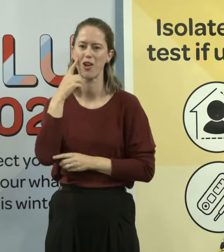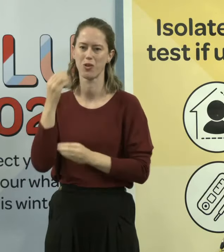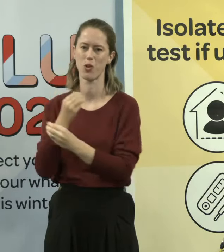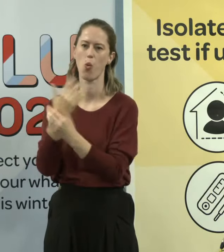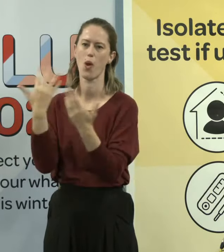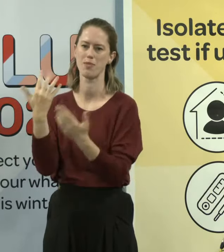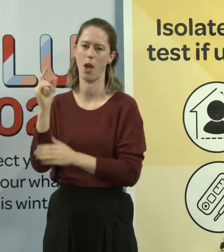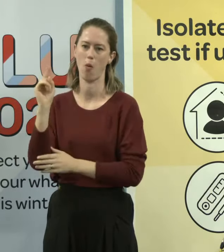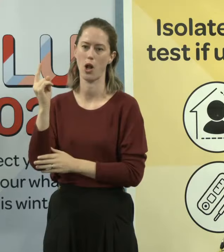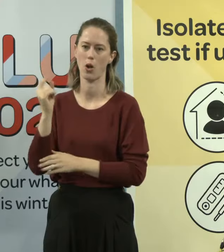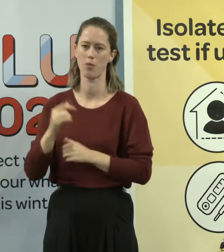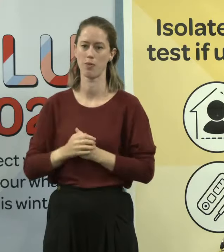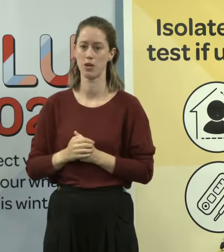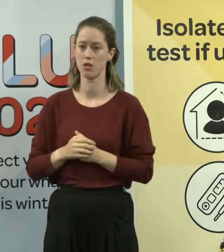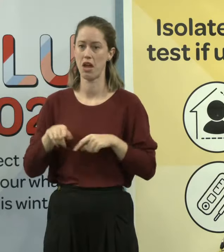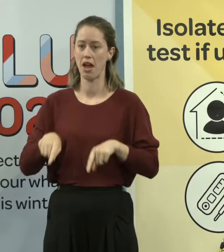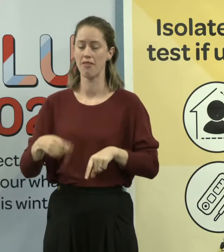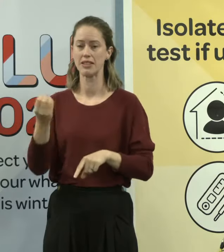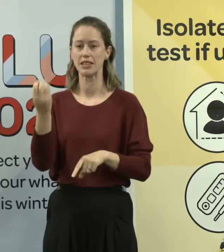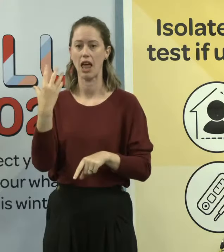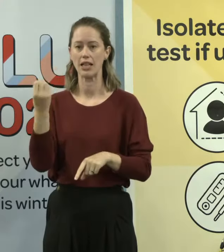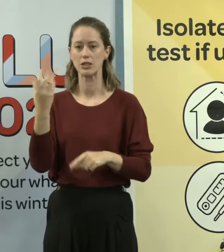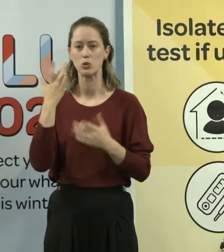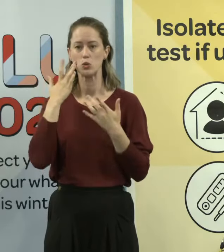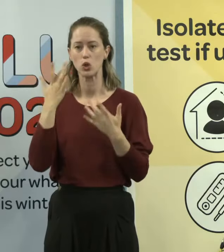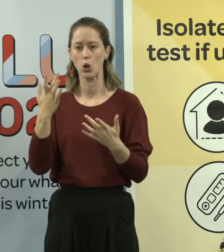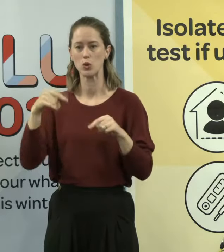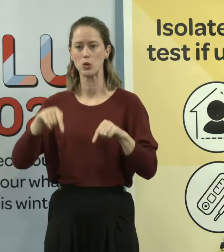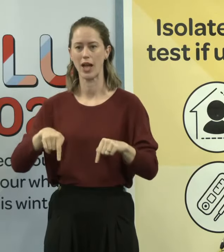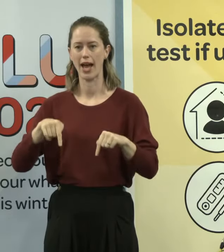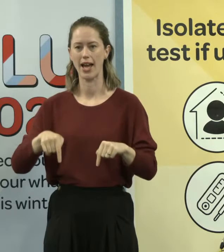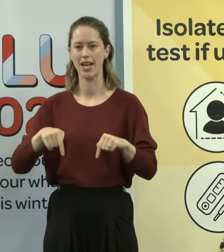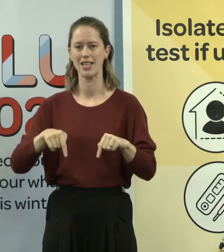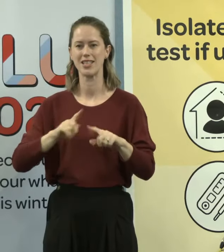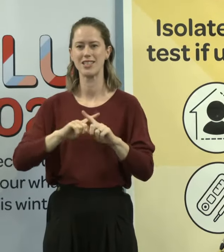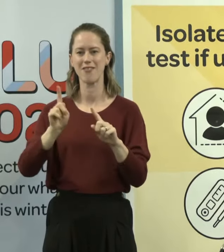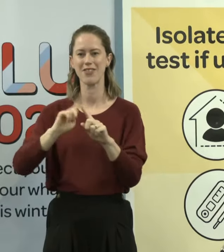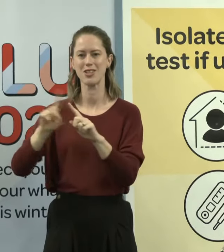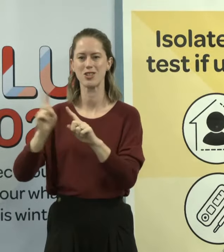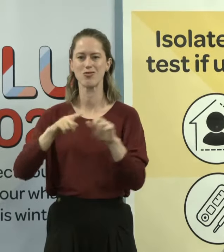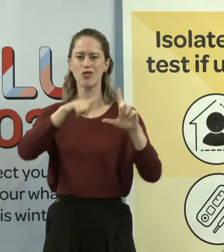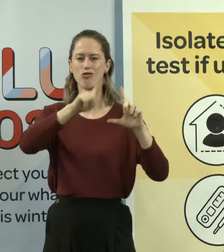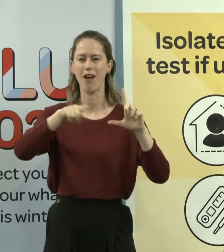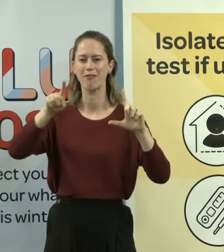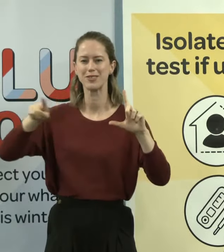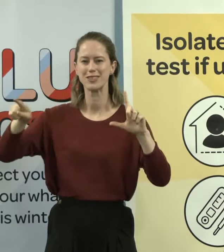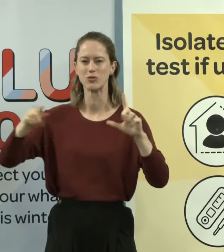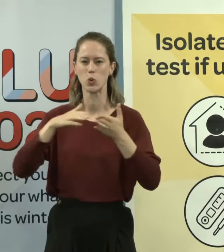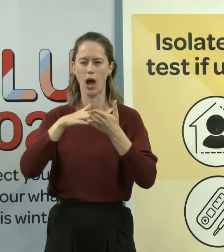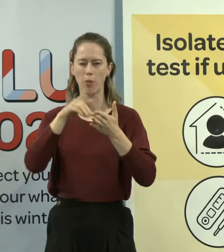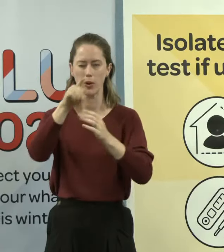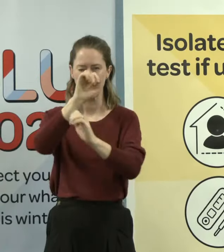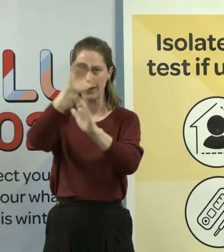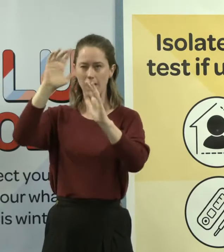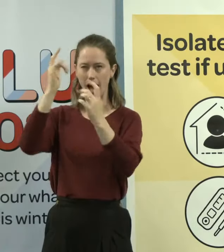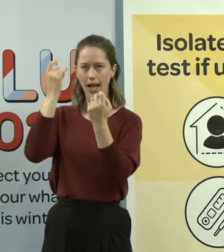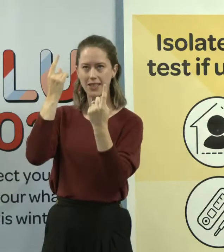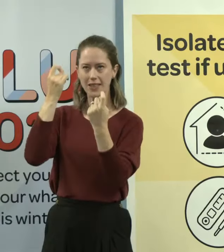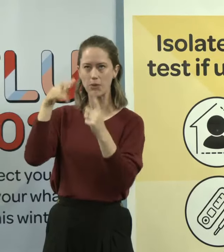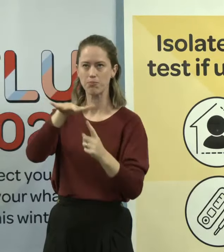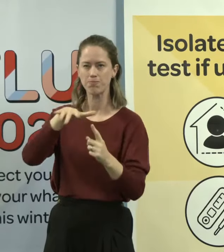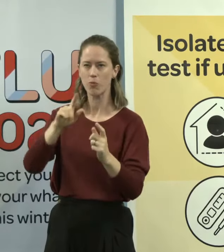enei mate. Ko etahi atu korero